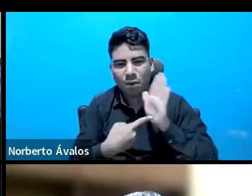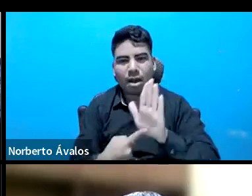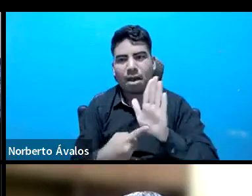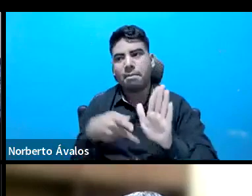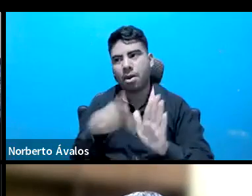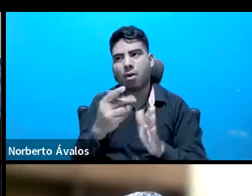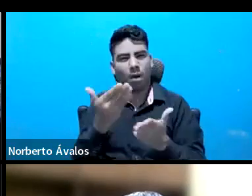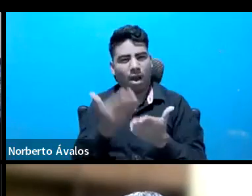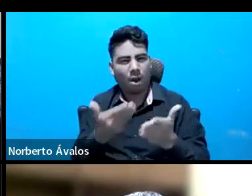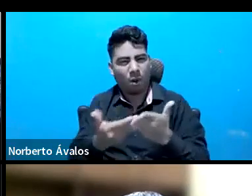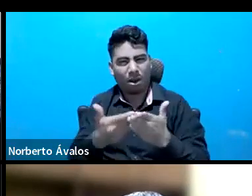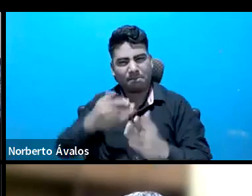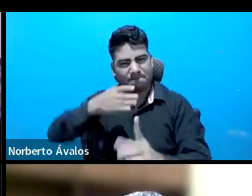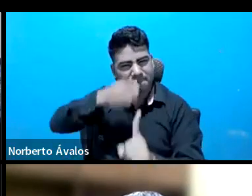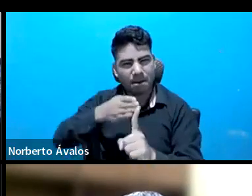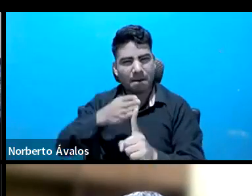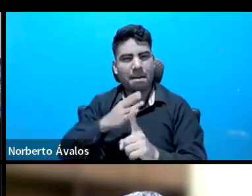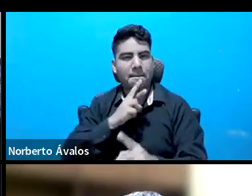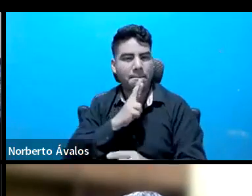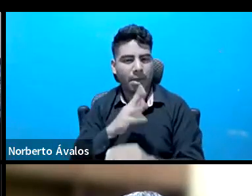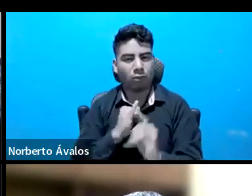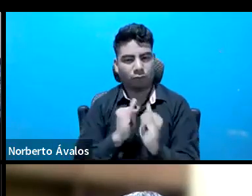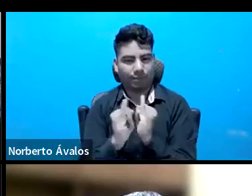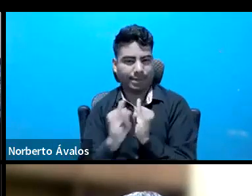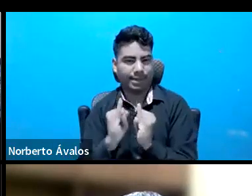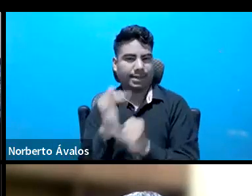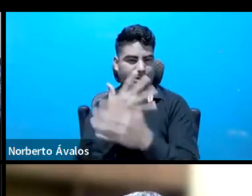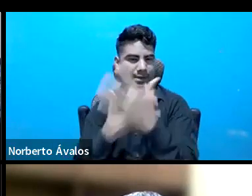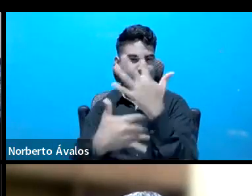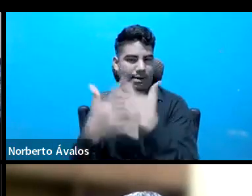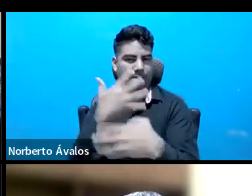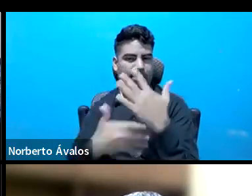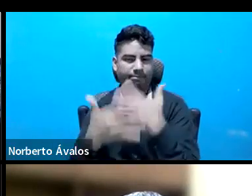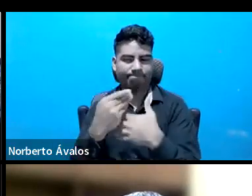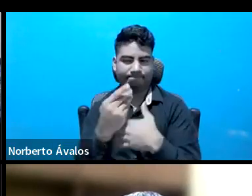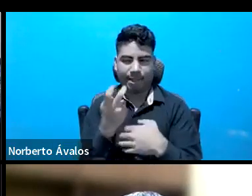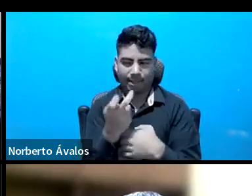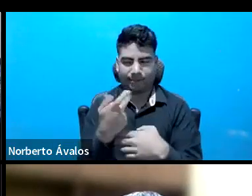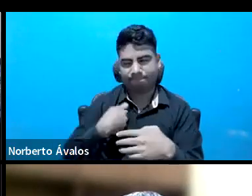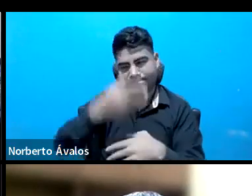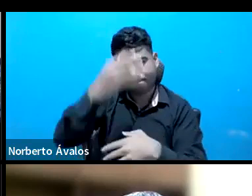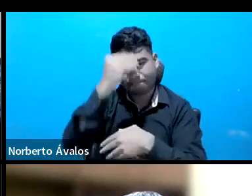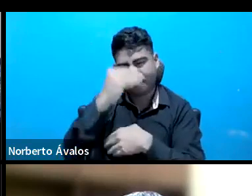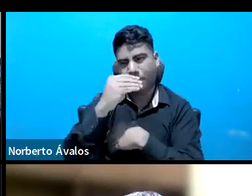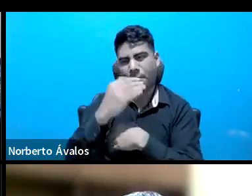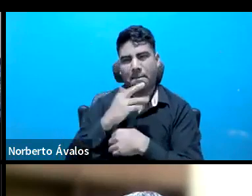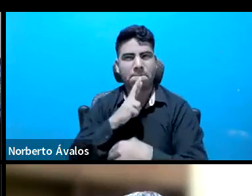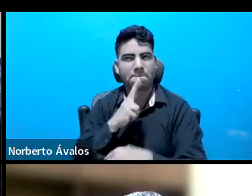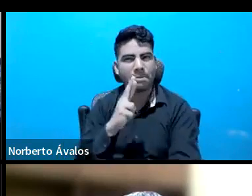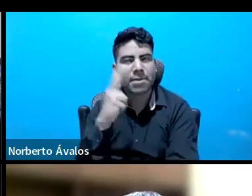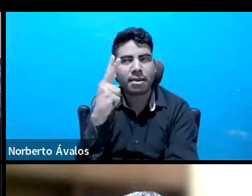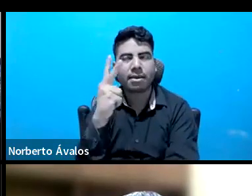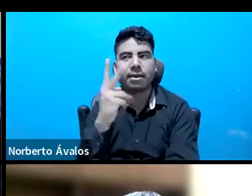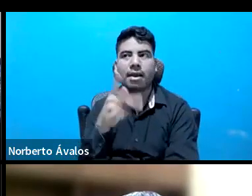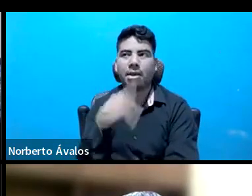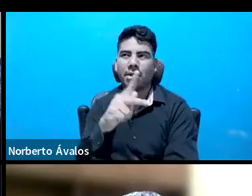cuestiones de la vida. Hasta formarme como intérprete. Pero este sí Pero este sí definitivamente hay que